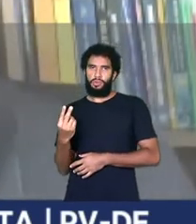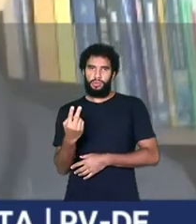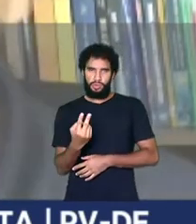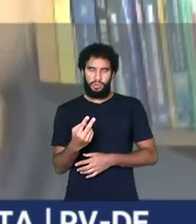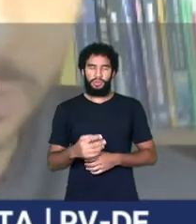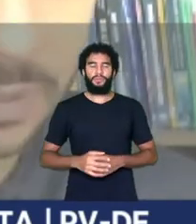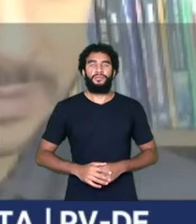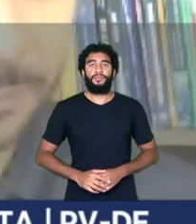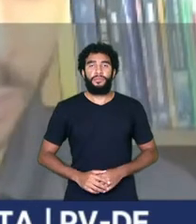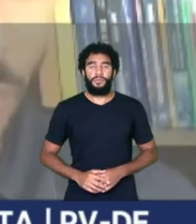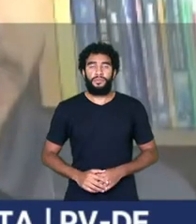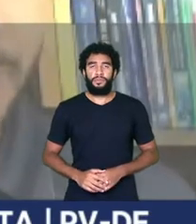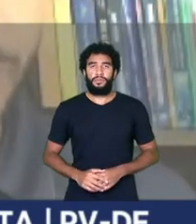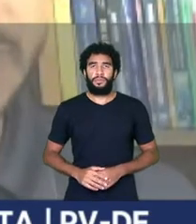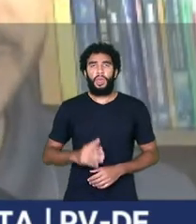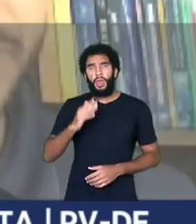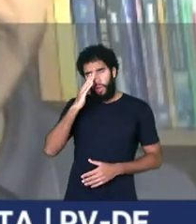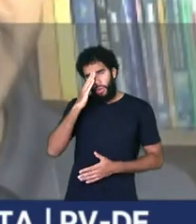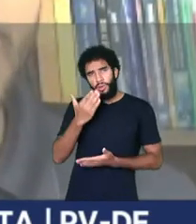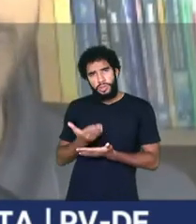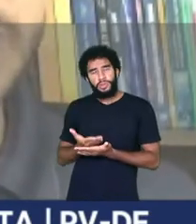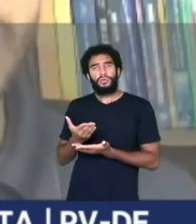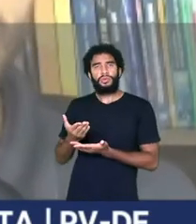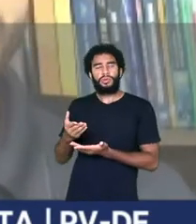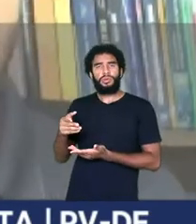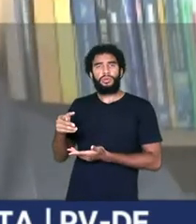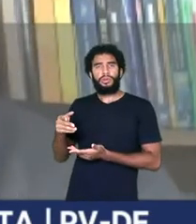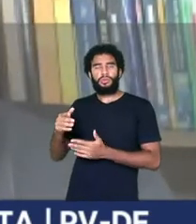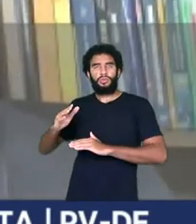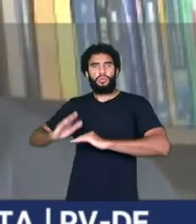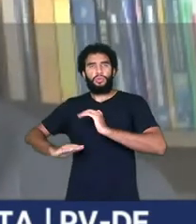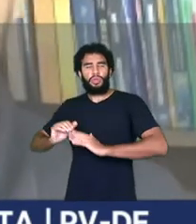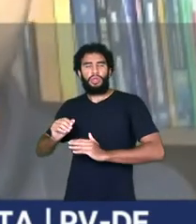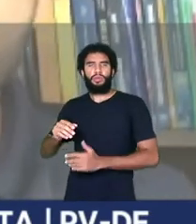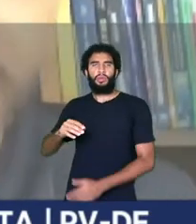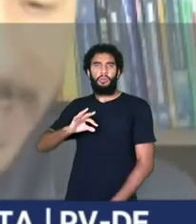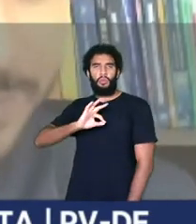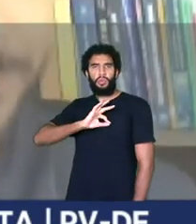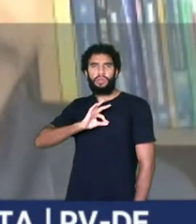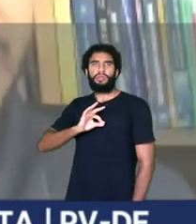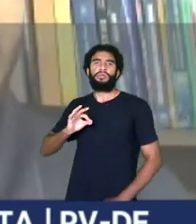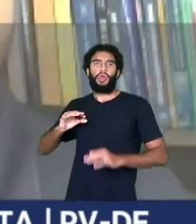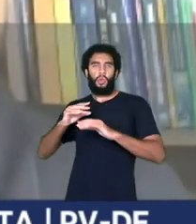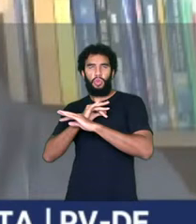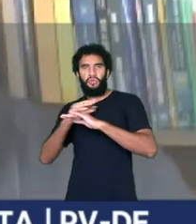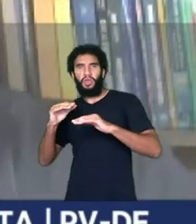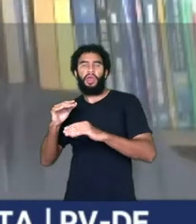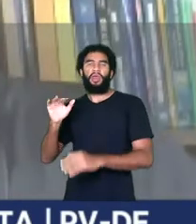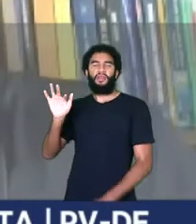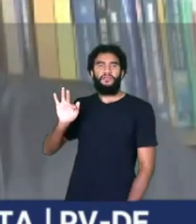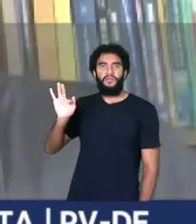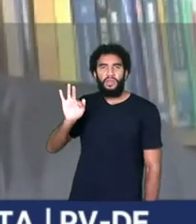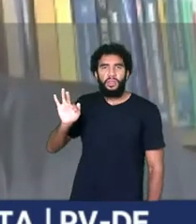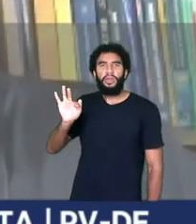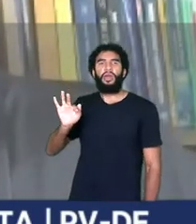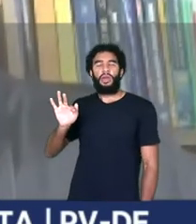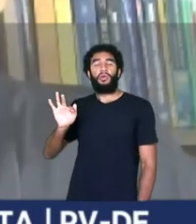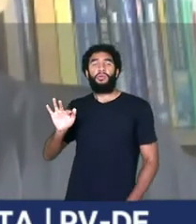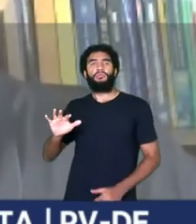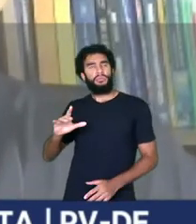SEMELHANTE AO DA SEGURANÇA EM 2022. EU ACHO QUE OS PROFISSIONAIS DE SEGURANÇA PÚBLICA, POLÍCIA FEDERAL, POLÍCIA RODOVIÁRIA FEDERAL,